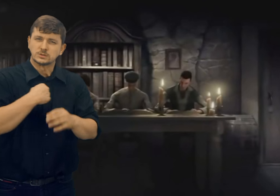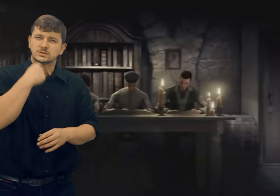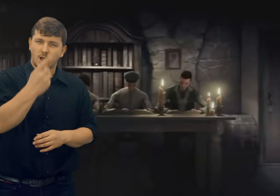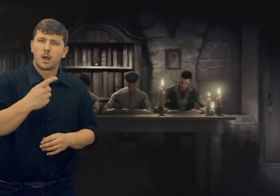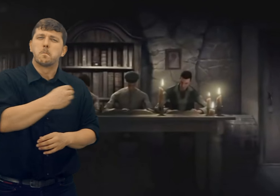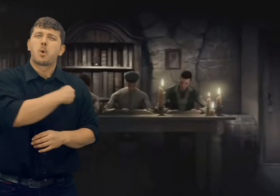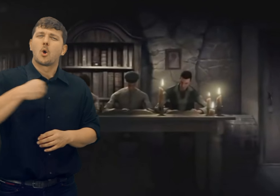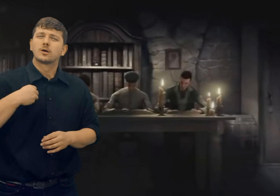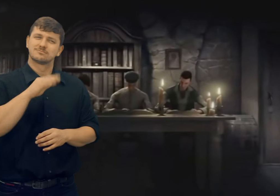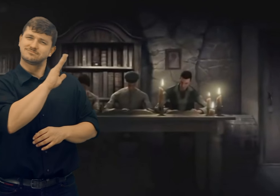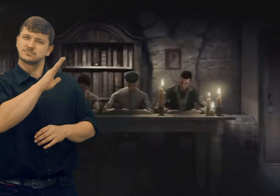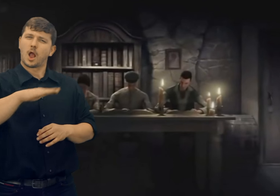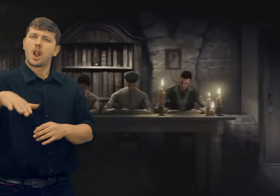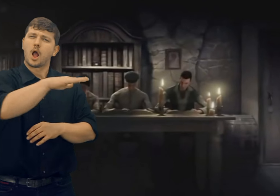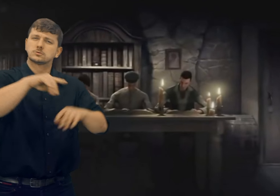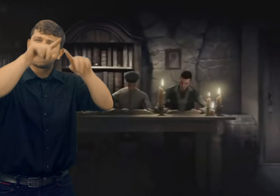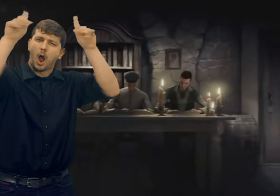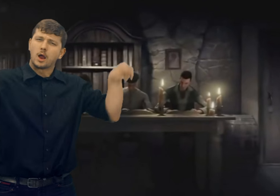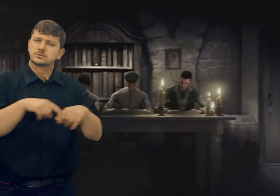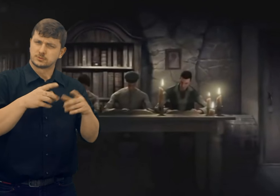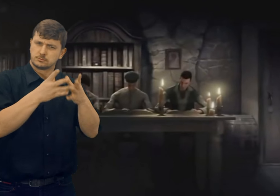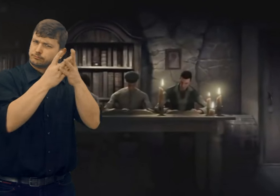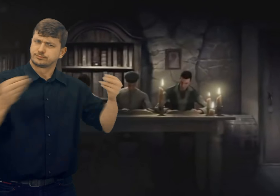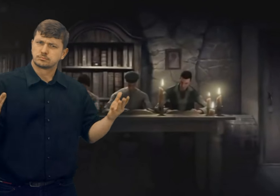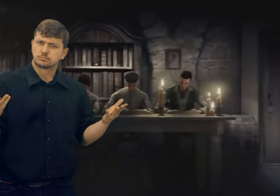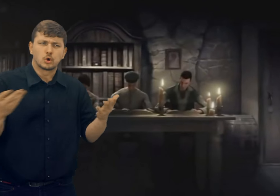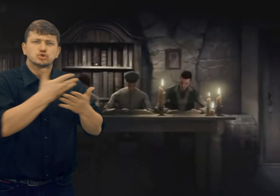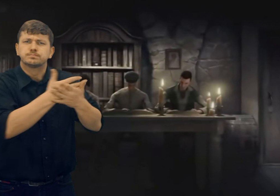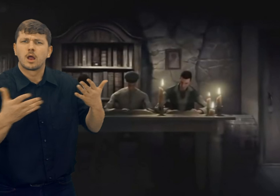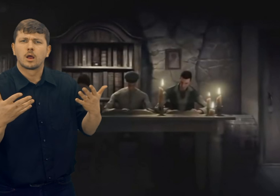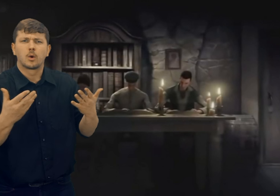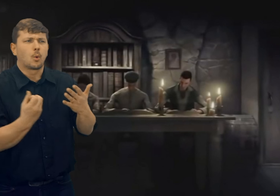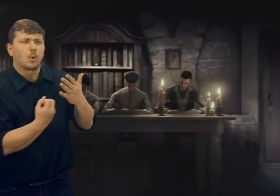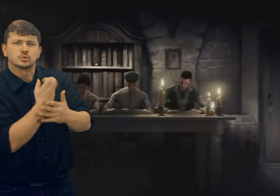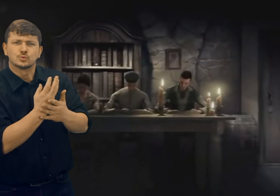Wie ich bereits sagte: Polen verschwand von allen Landkarten. Und was war mit ihrer Sprache und Kultur?